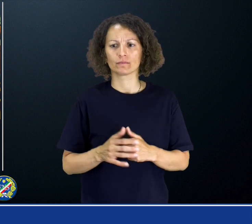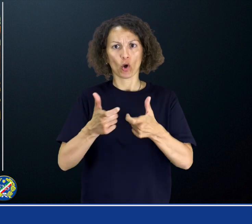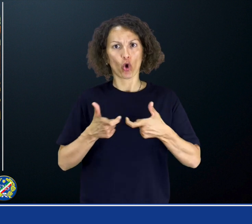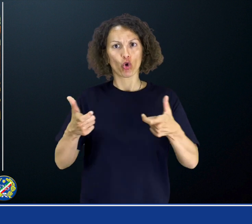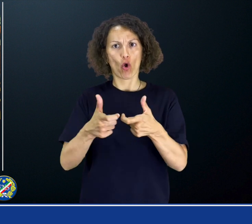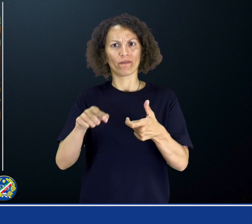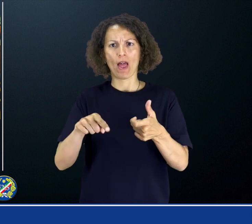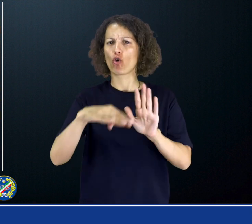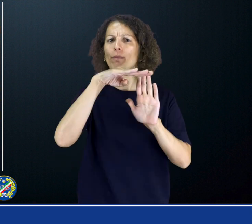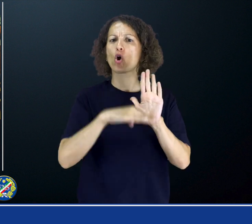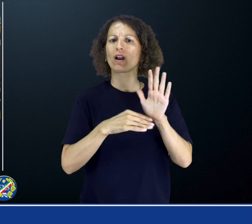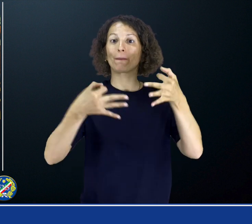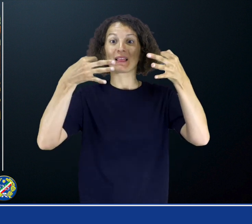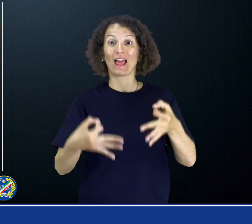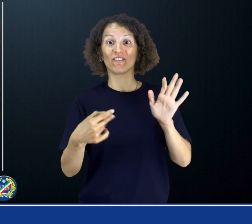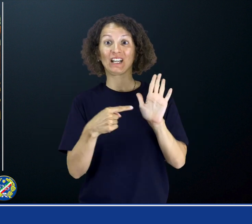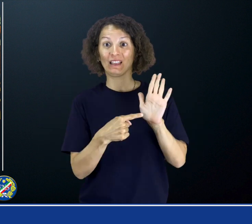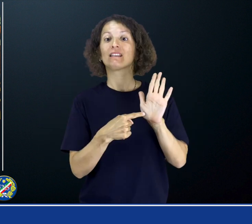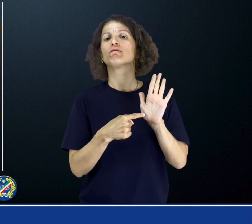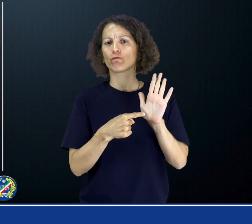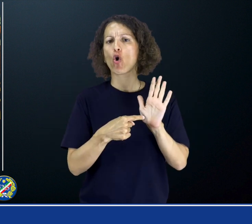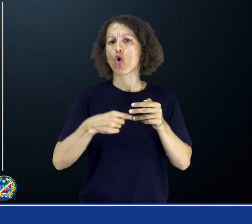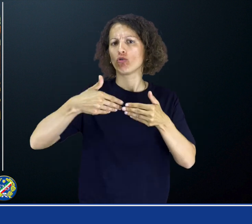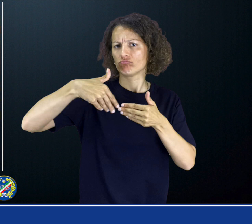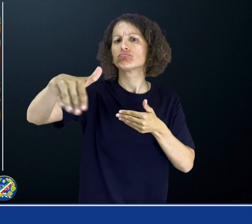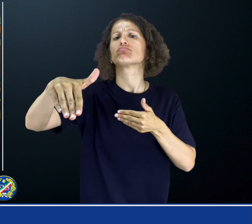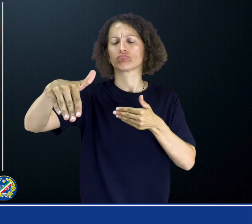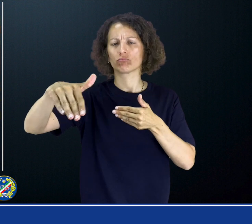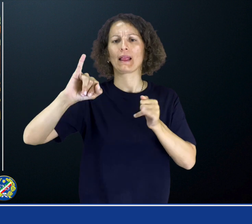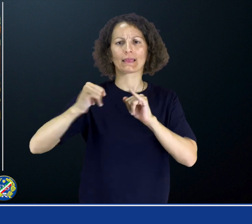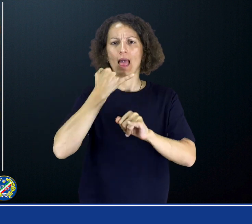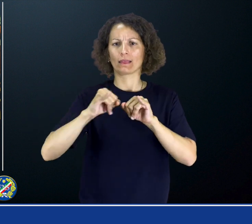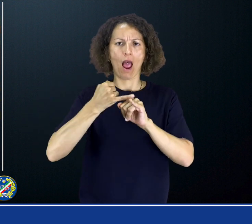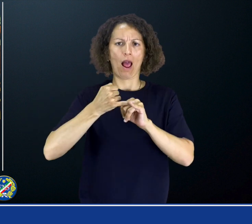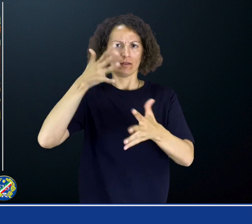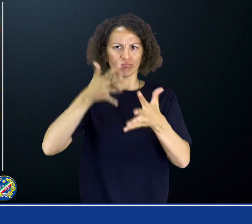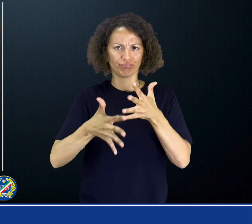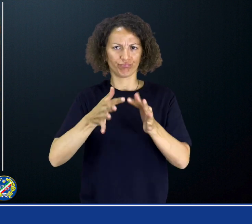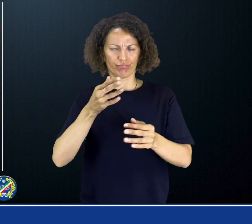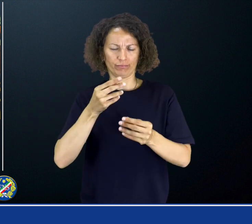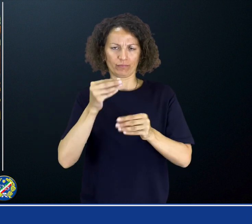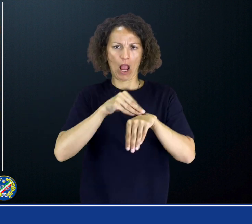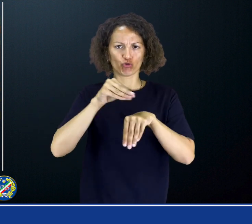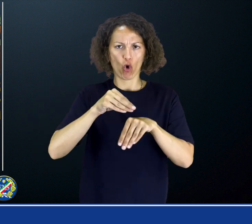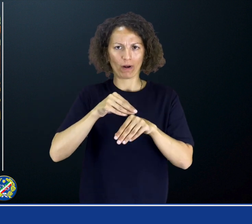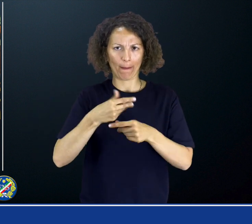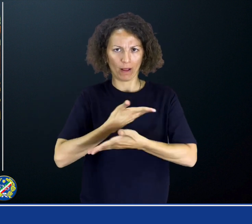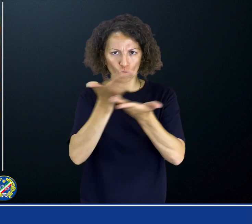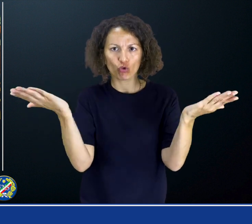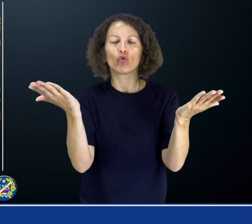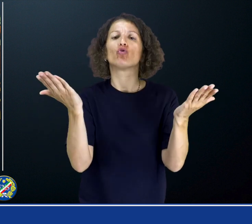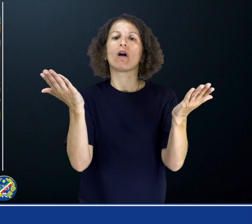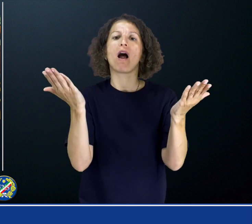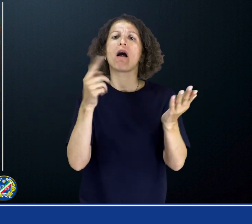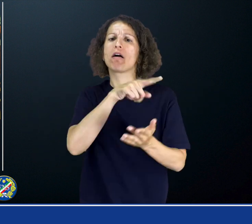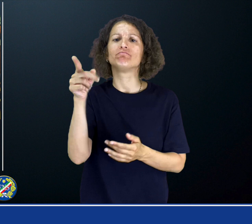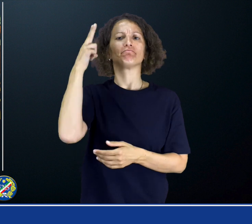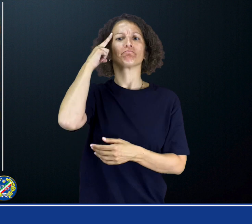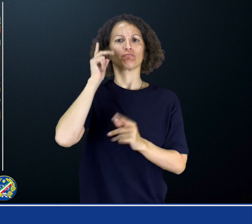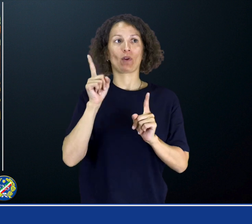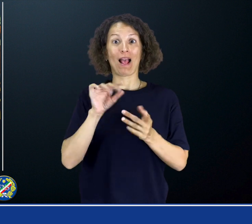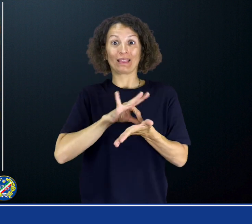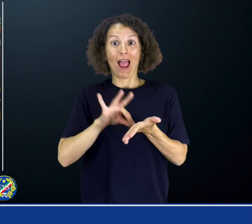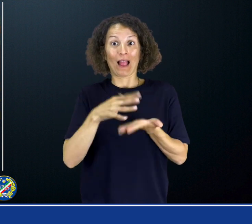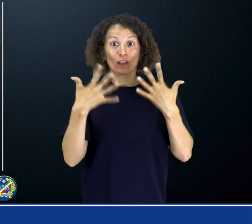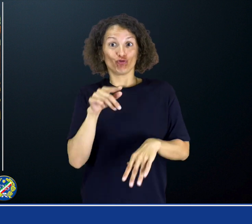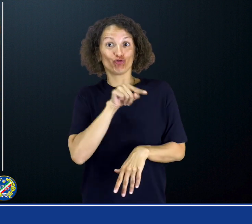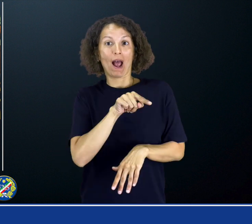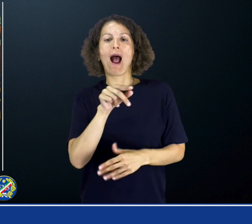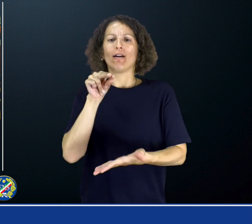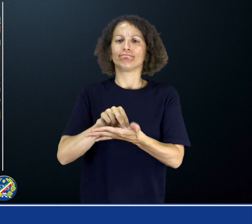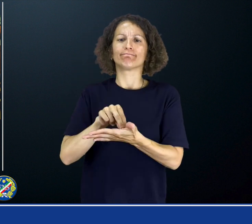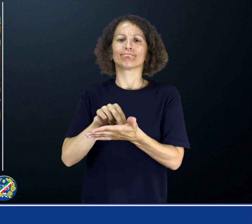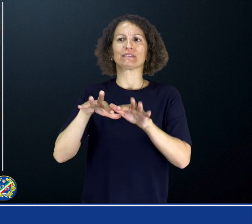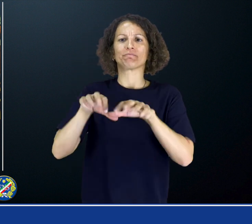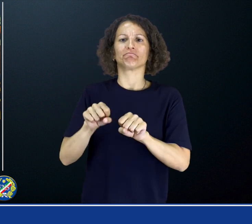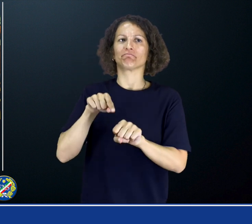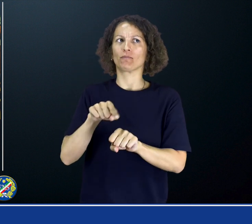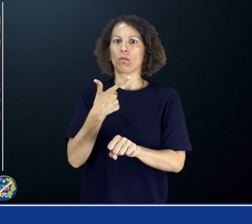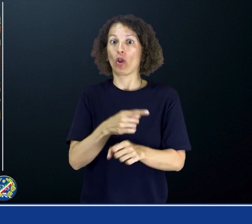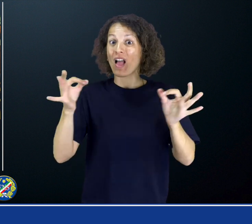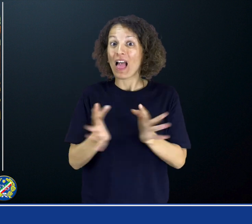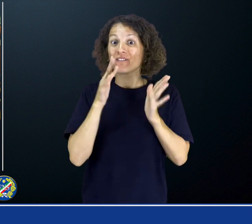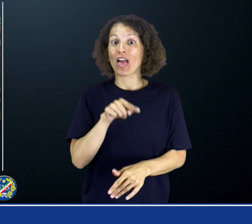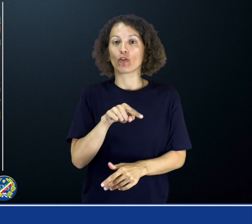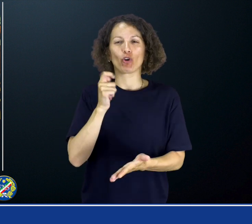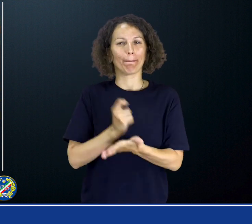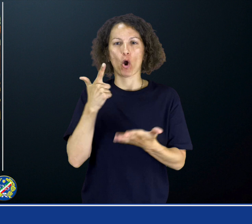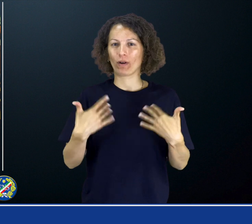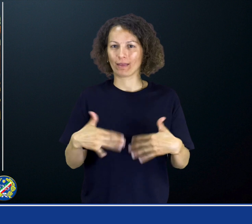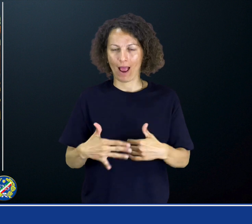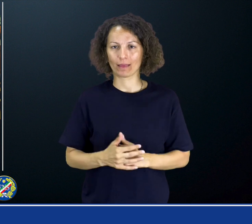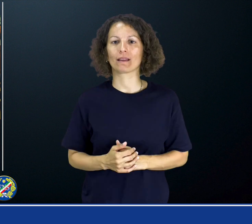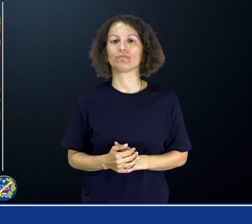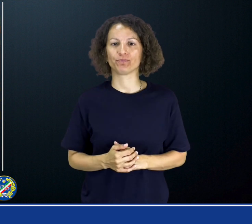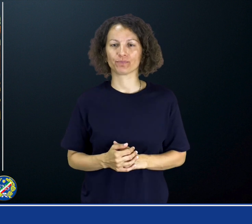In attesa della definizione degli ultimi dettagli relativi al programma definitivo vi invitiamo a prendere nota della data dell’evento.